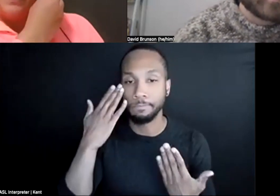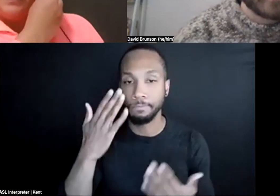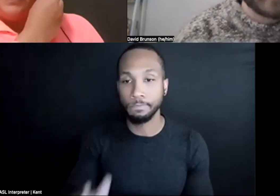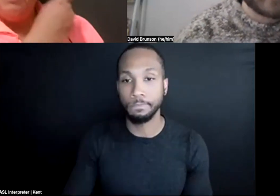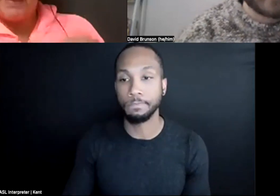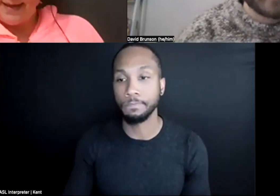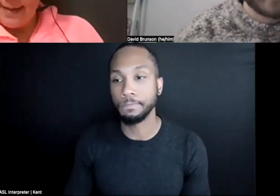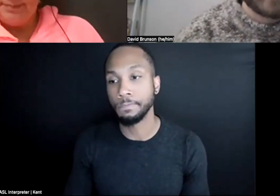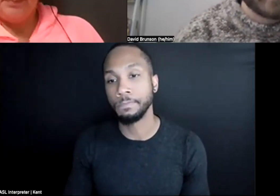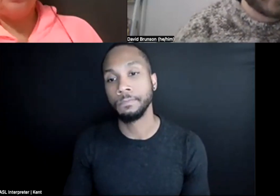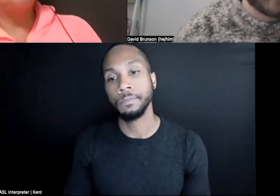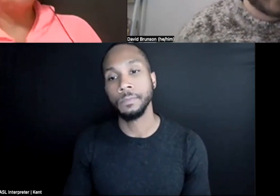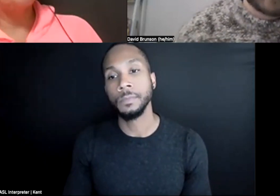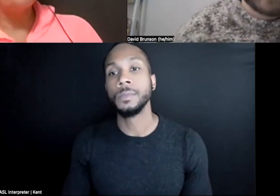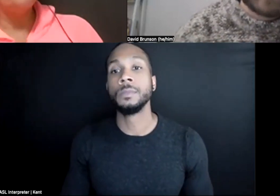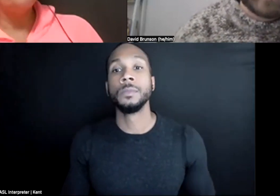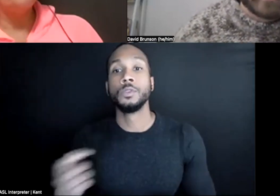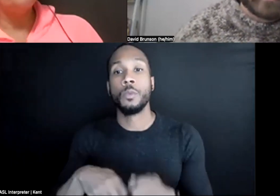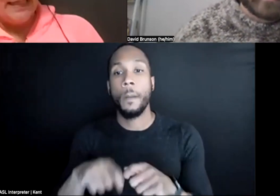Reo número 329727